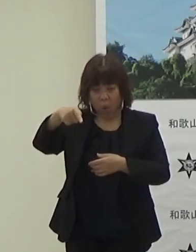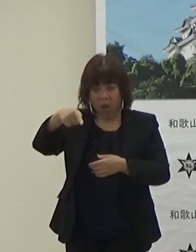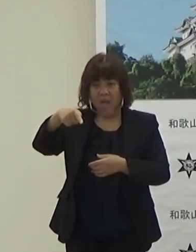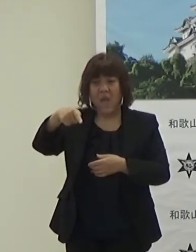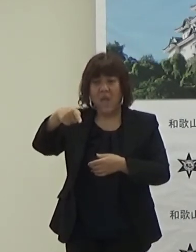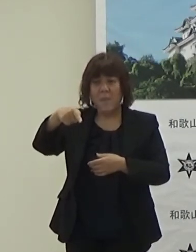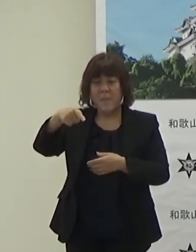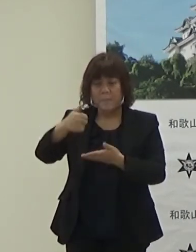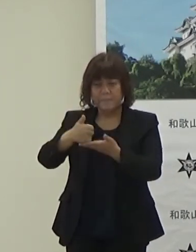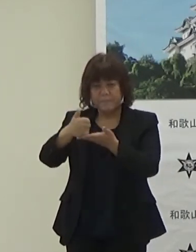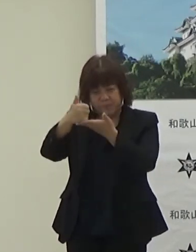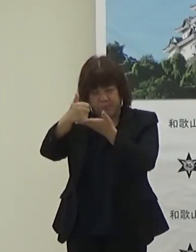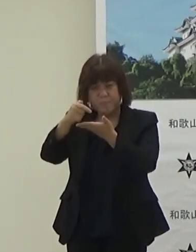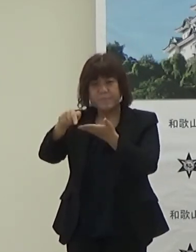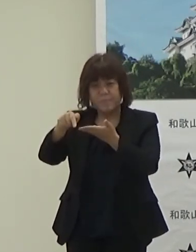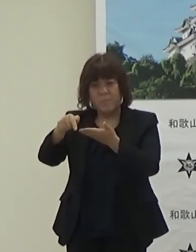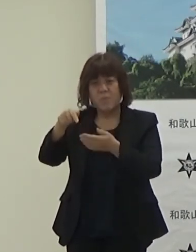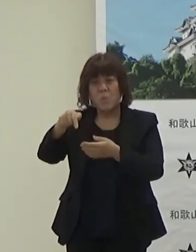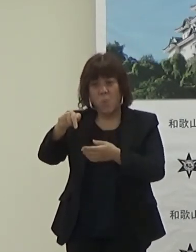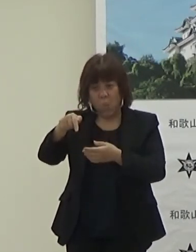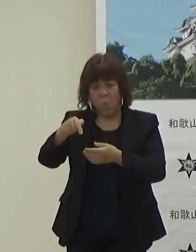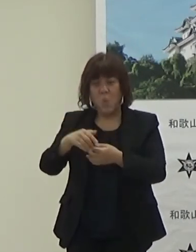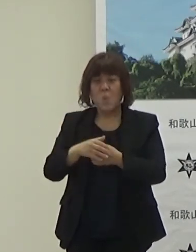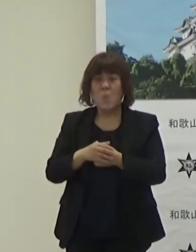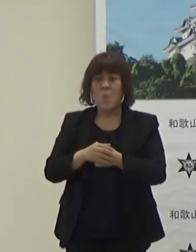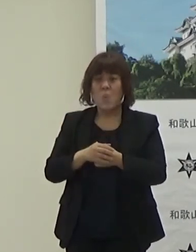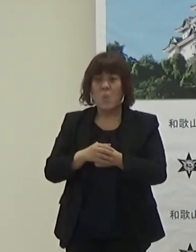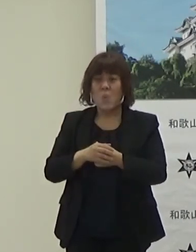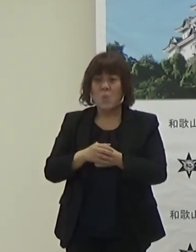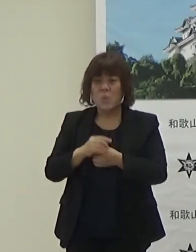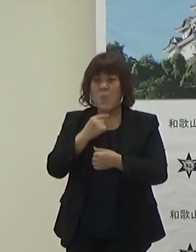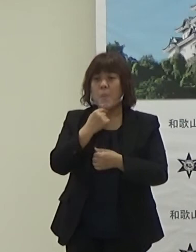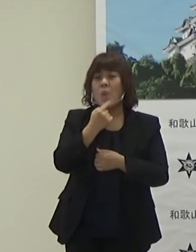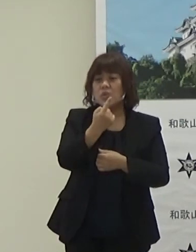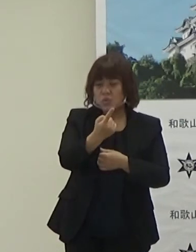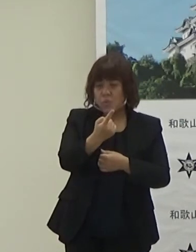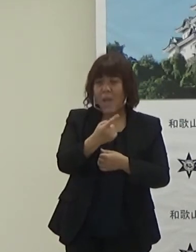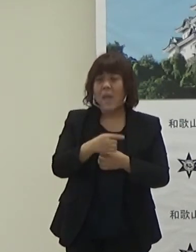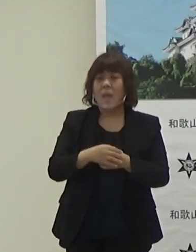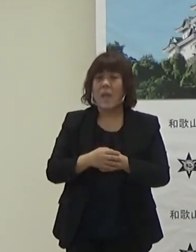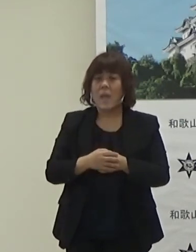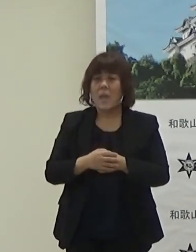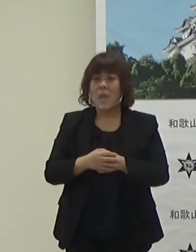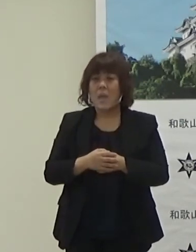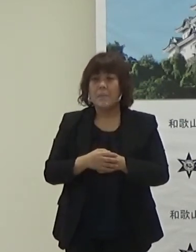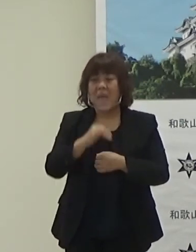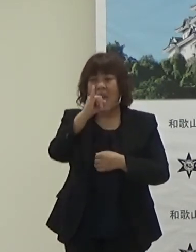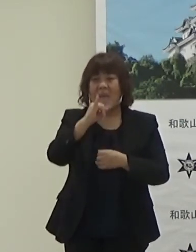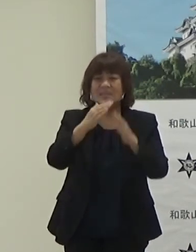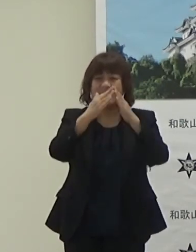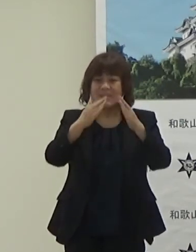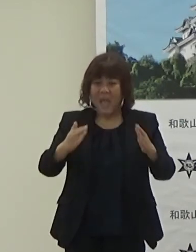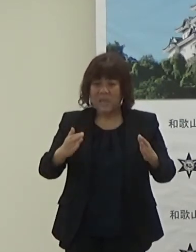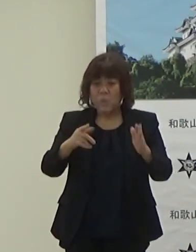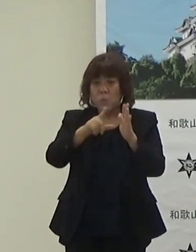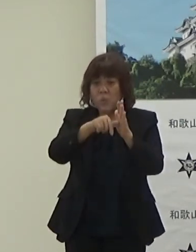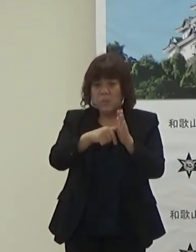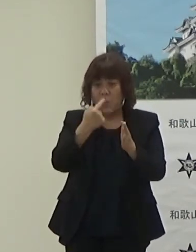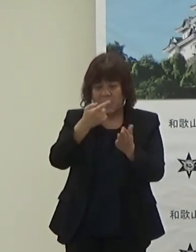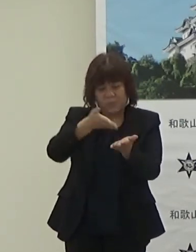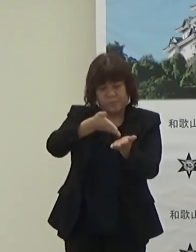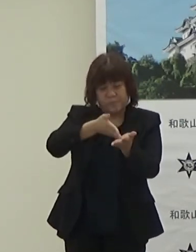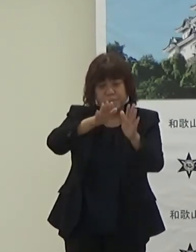カジノのエンジンというのと、もう一つはこれ委員会中でも私も答弁させていただいたんですけど